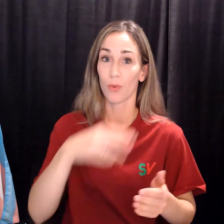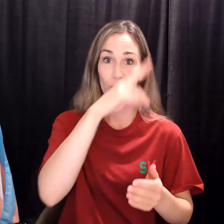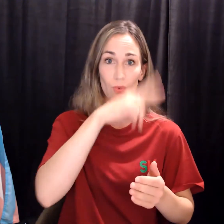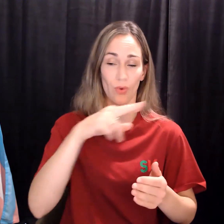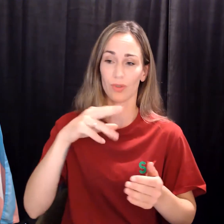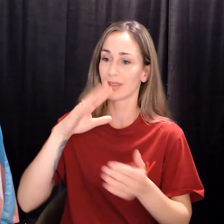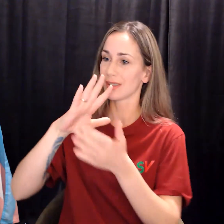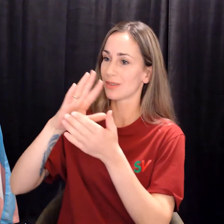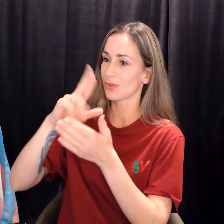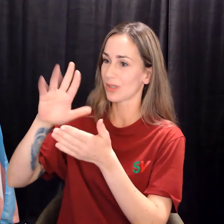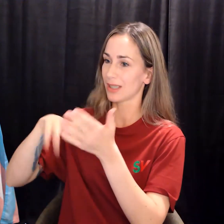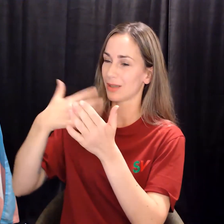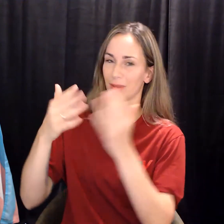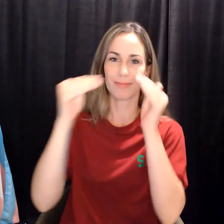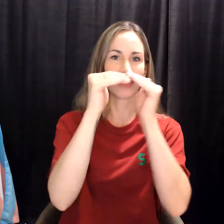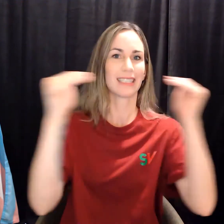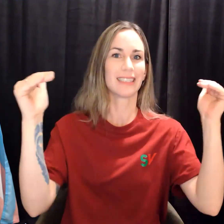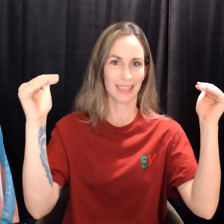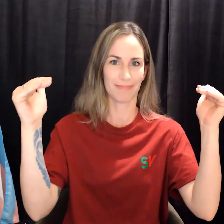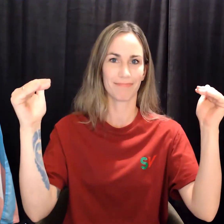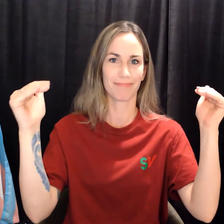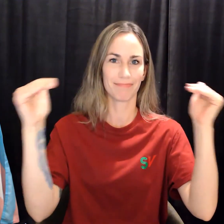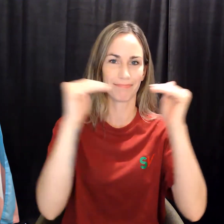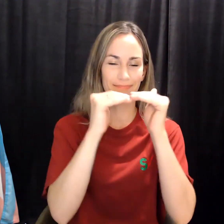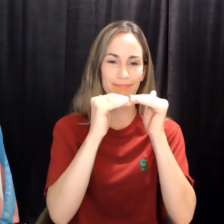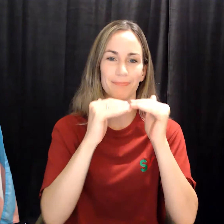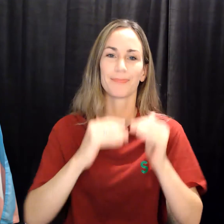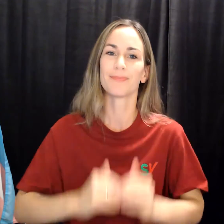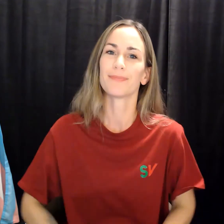og likestiller det med norsk.